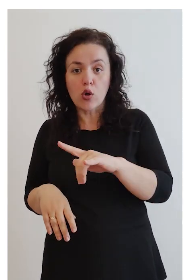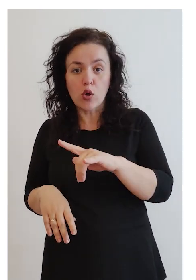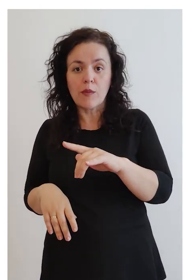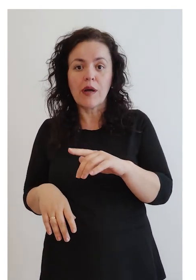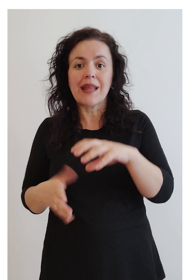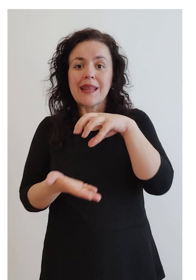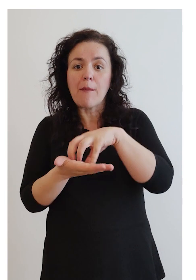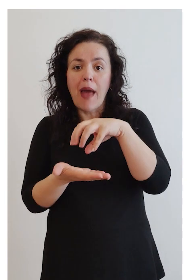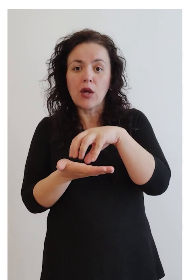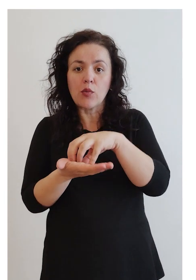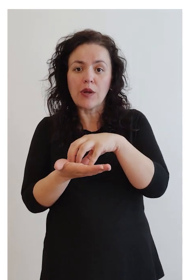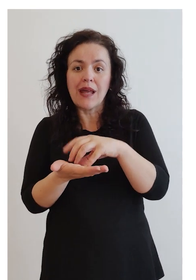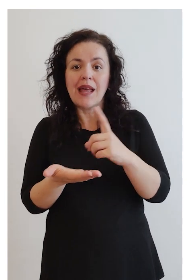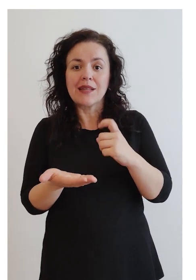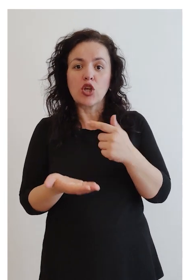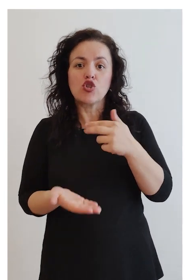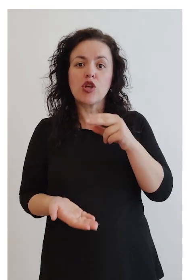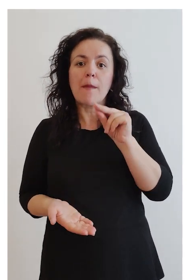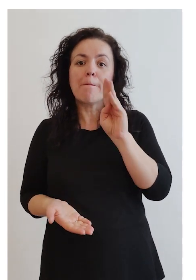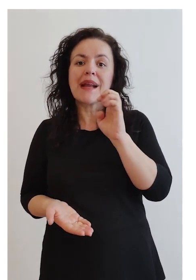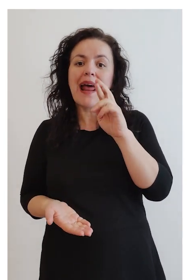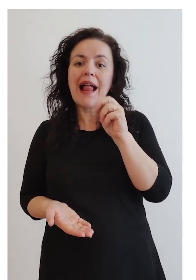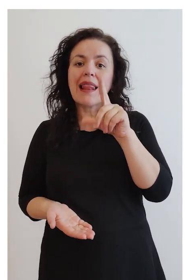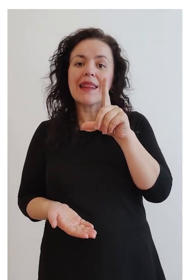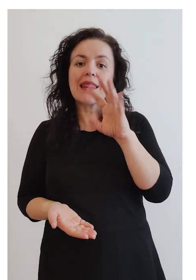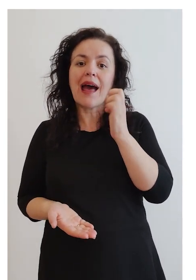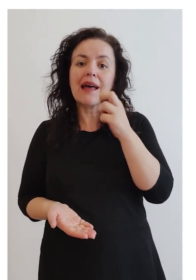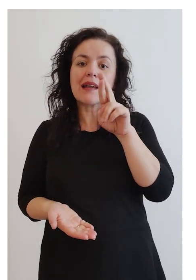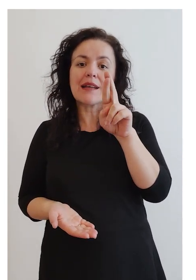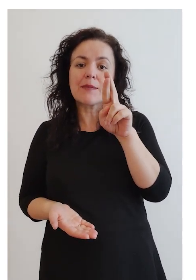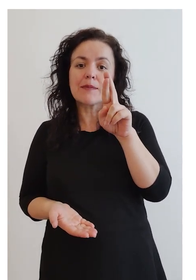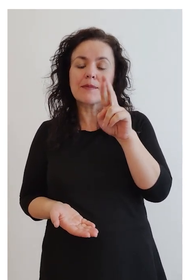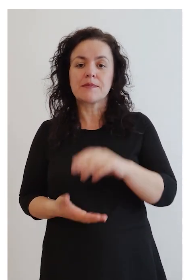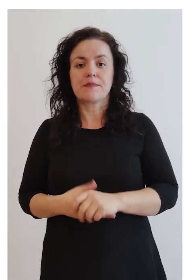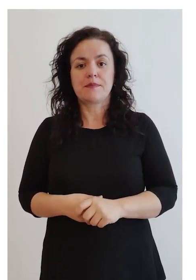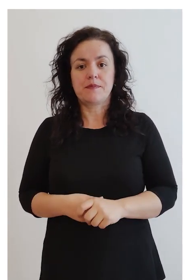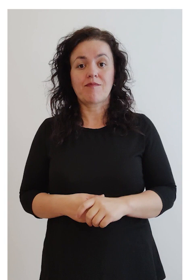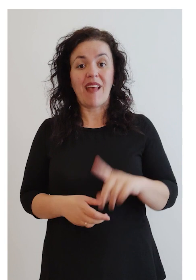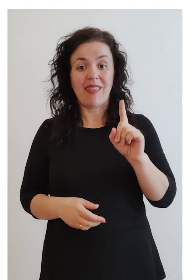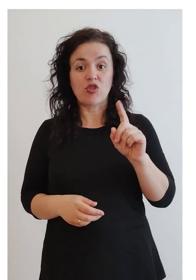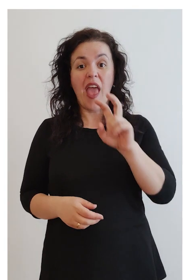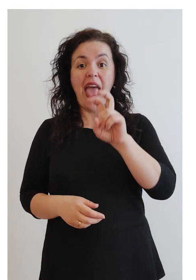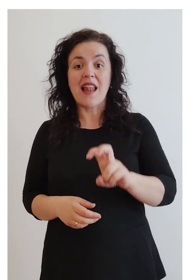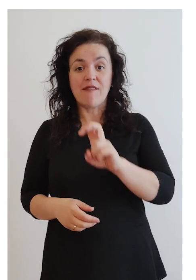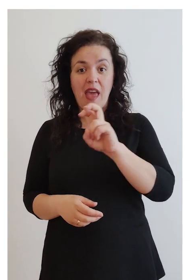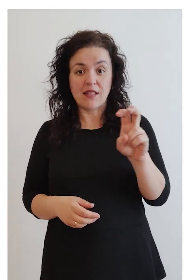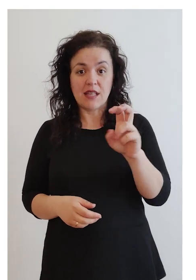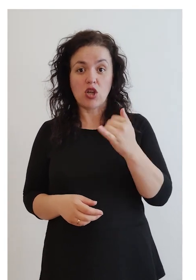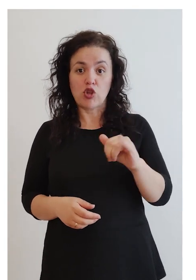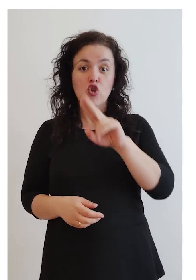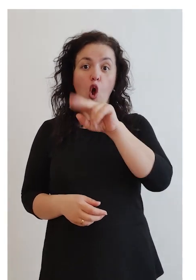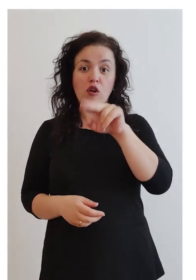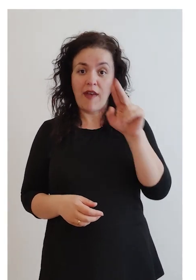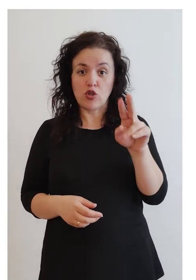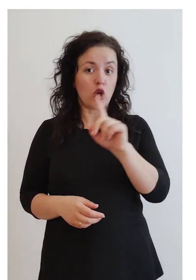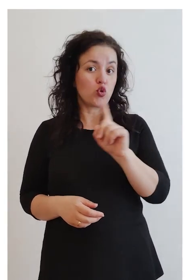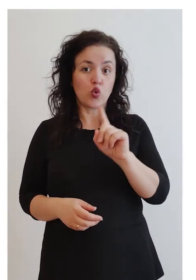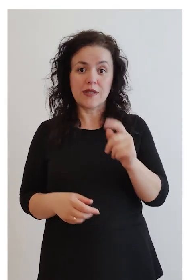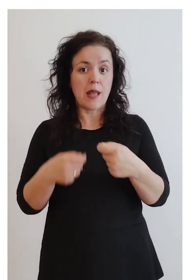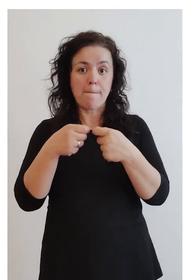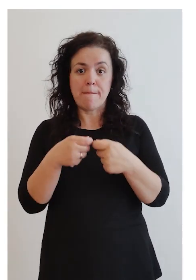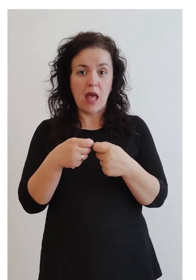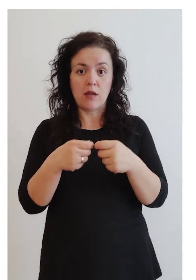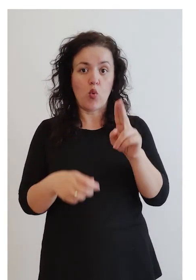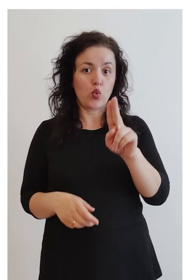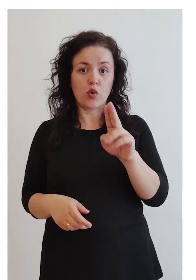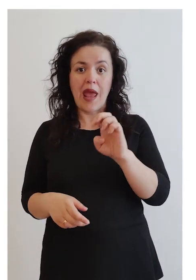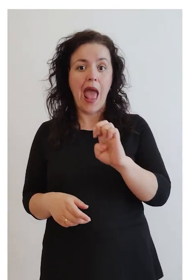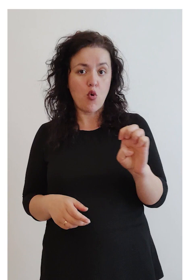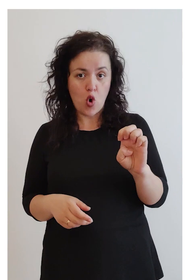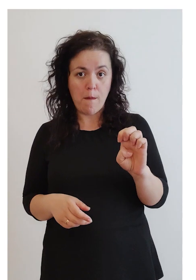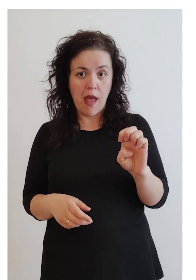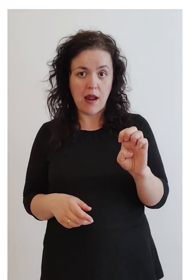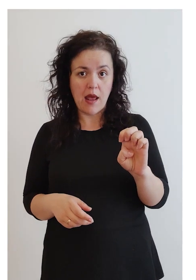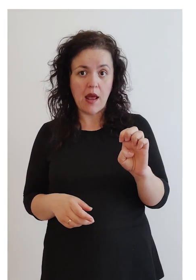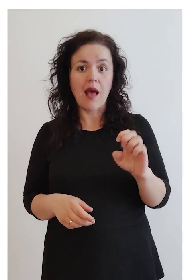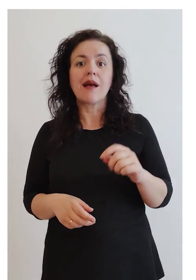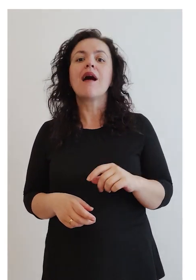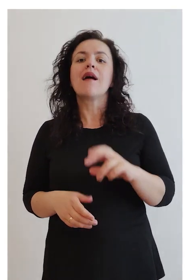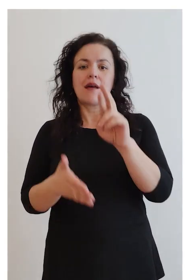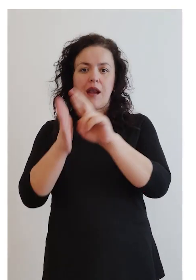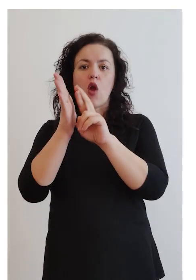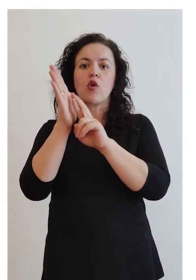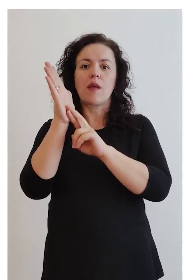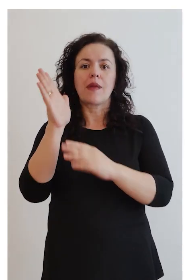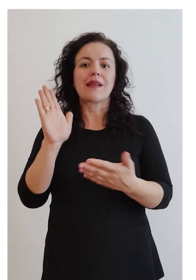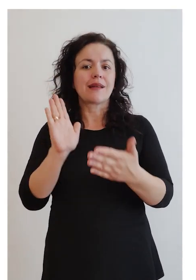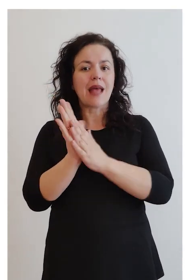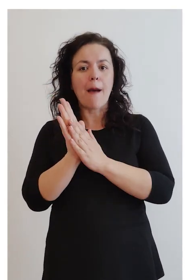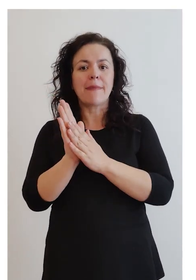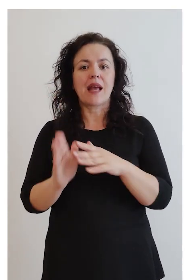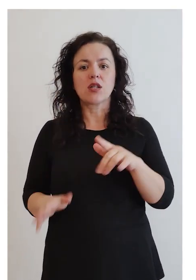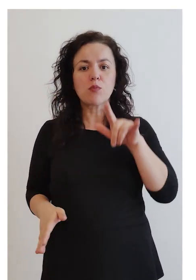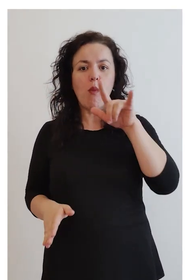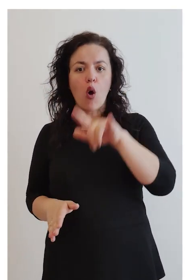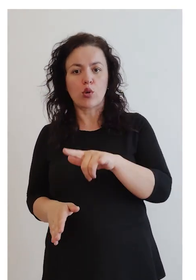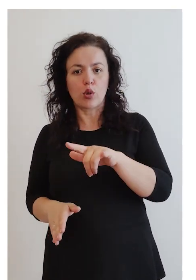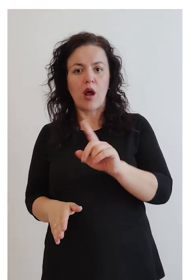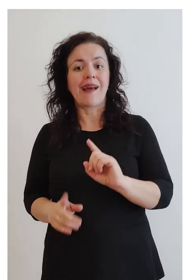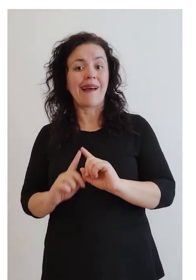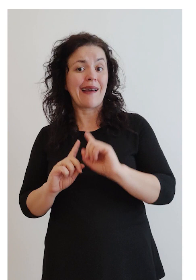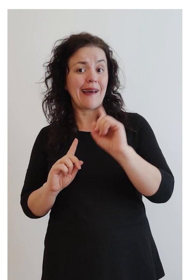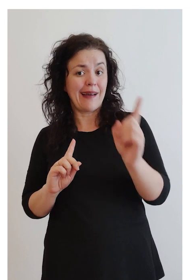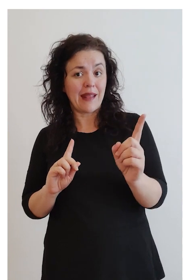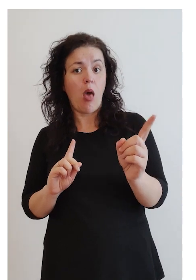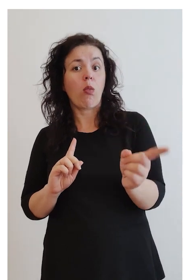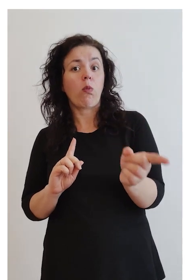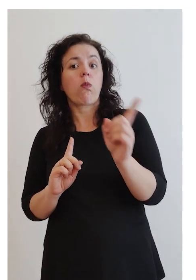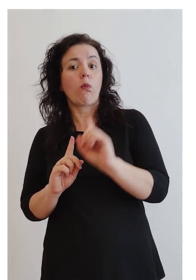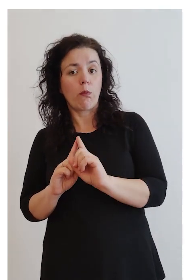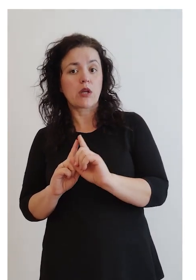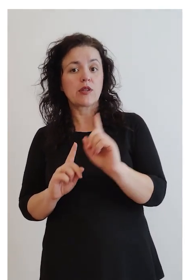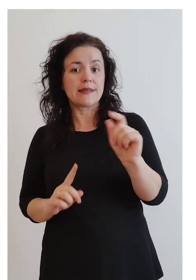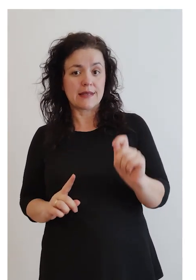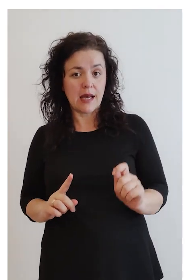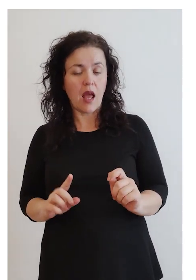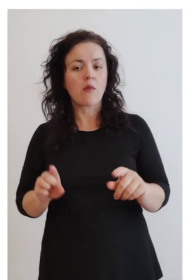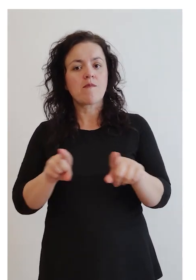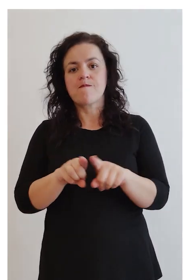Deși Elveția și Norvegia nu sunt membre ale Uniunii Europene, regulamentul se aplică zborurilor către și dinspre aceste țări, ca și cum ar fi state membre în bază unor acorduri bilaterale.